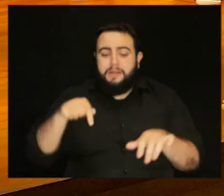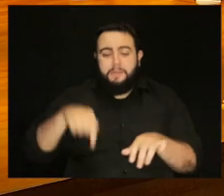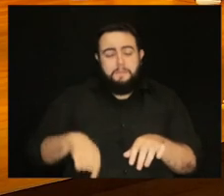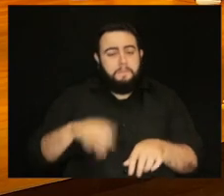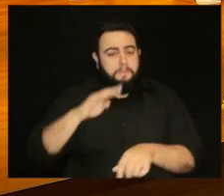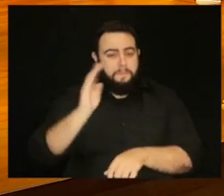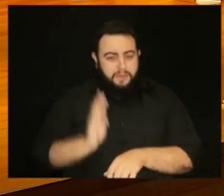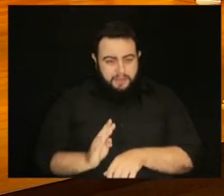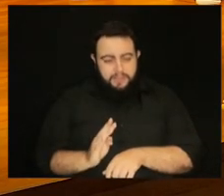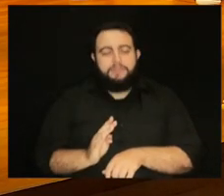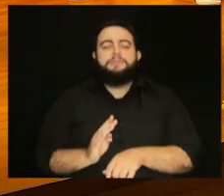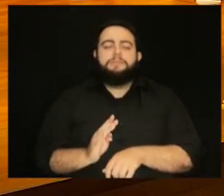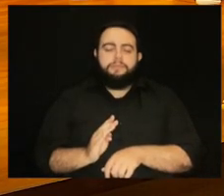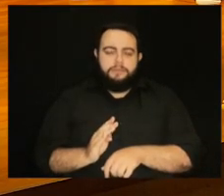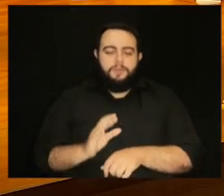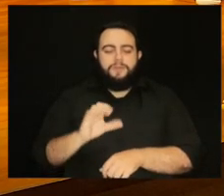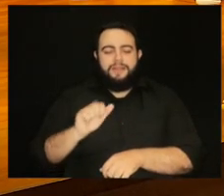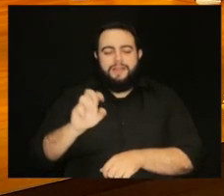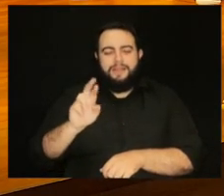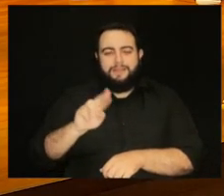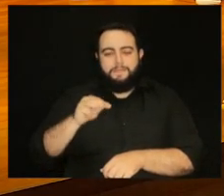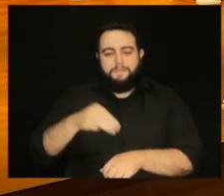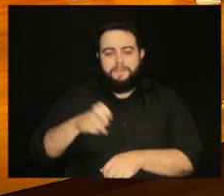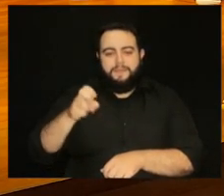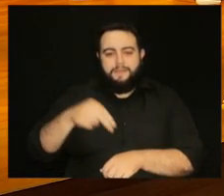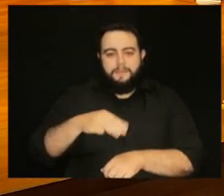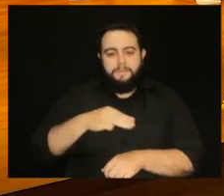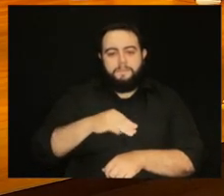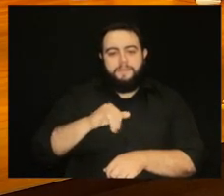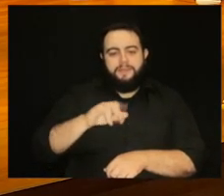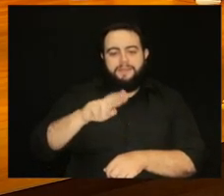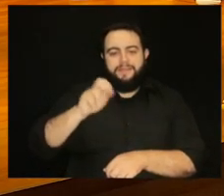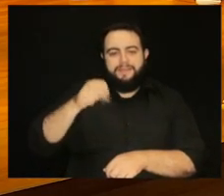ser acompanhada pelo pelo Paulo Coelho, o Francisco Alves vinha a Porto Alegre exigia ser acompanhada